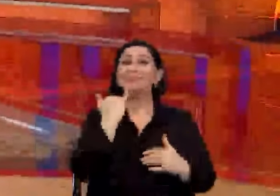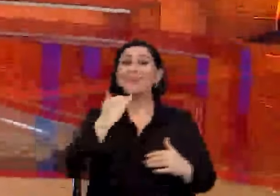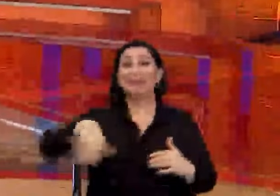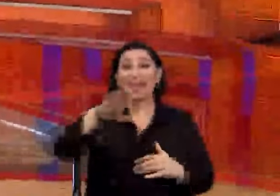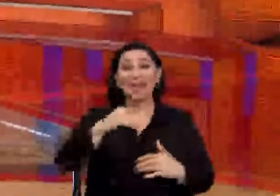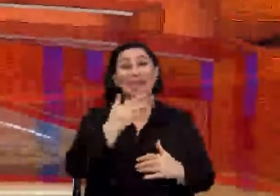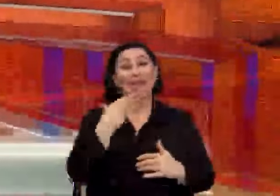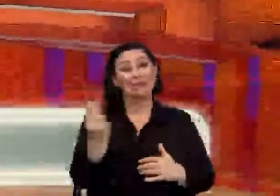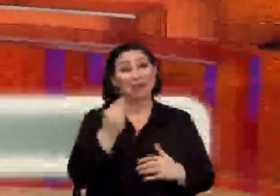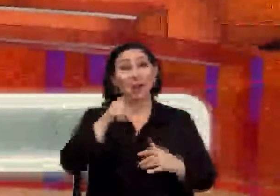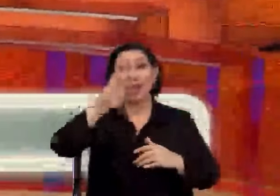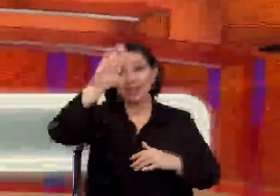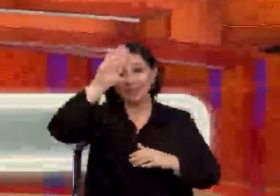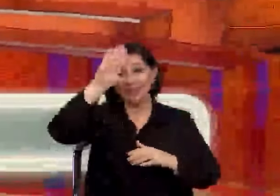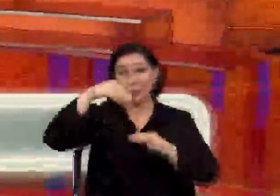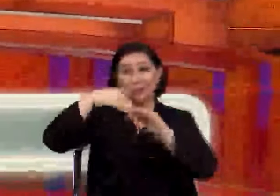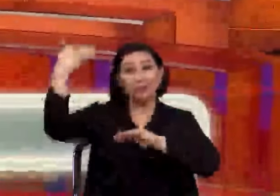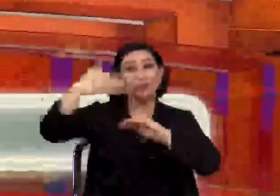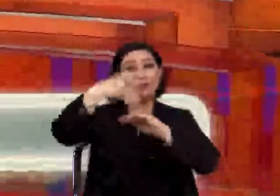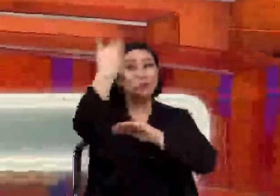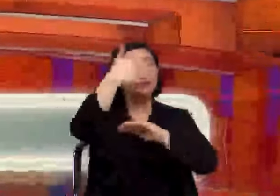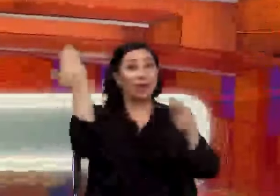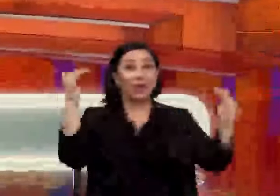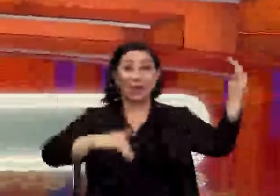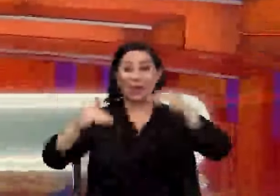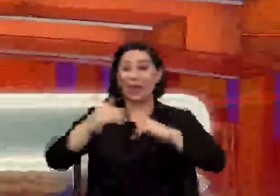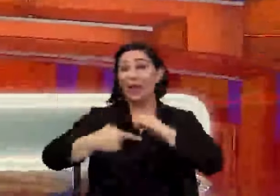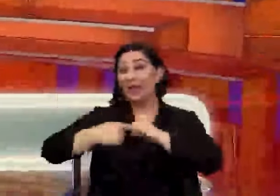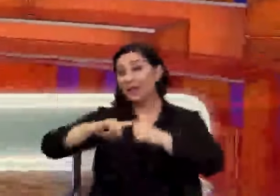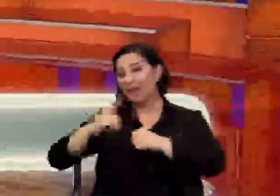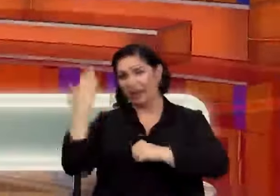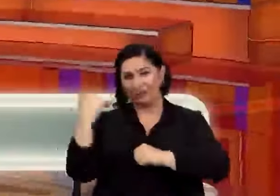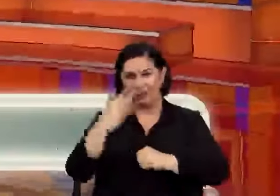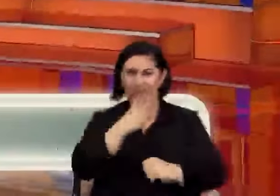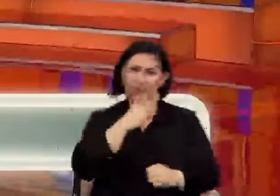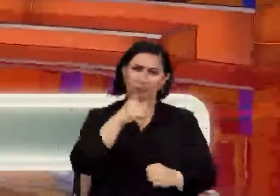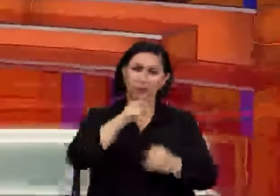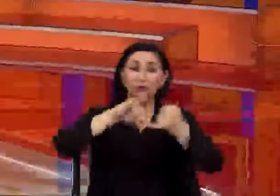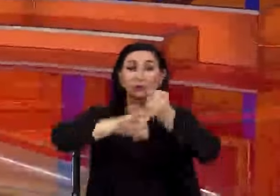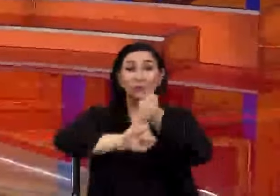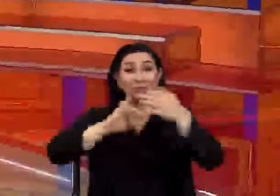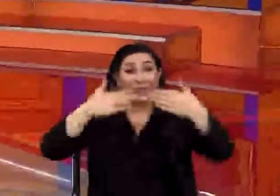onlar İstanbul dışından geliyorlar Geçen hafta malumunuz cumartesi gecesi şov